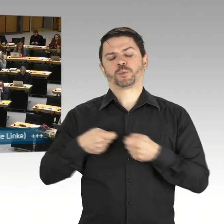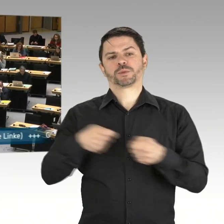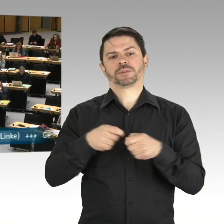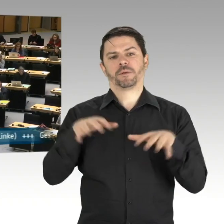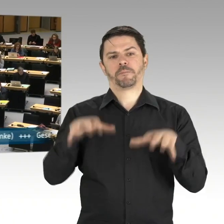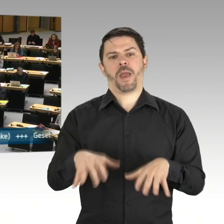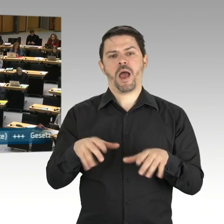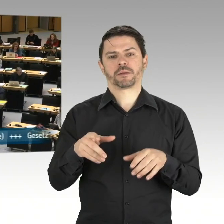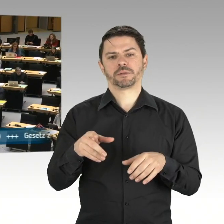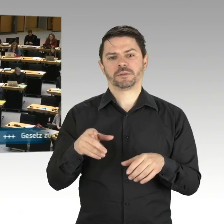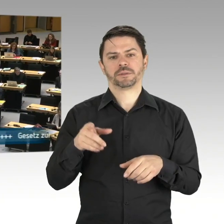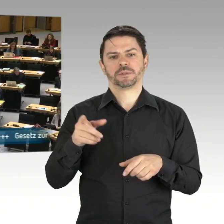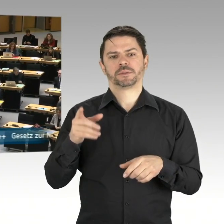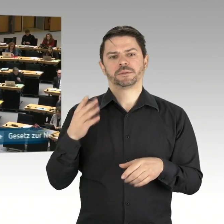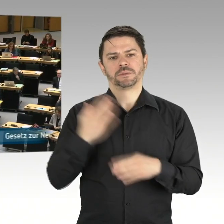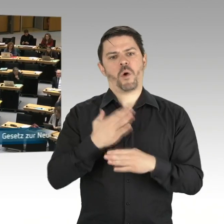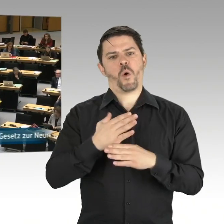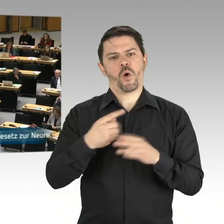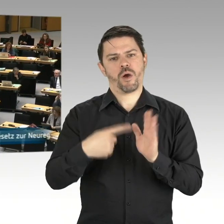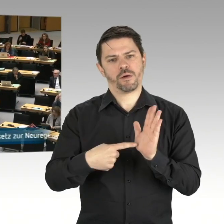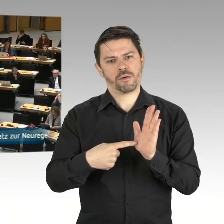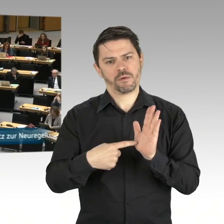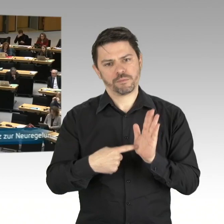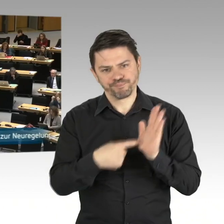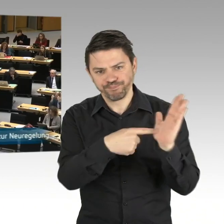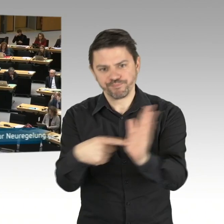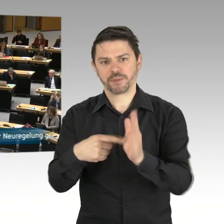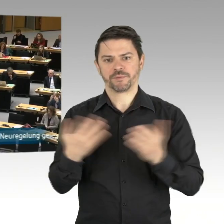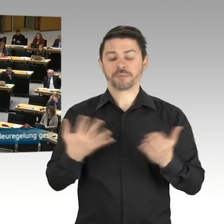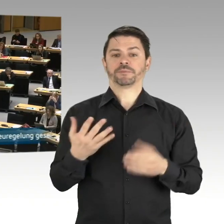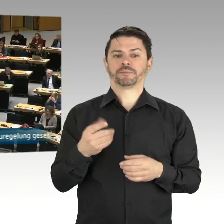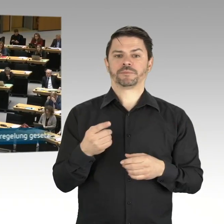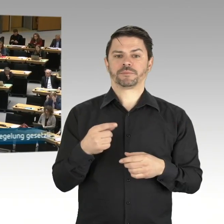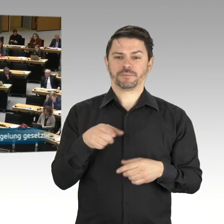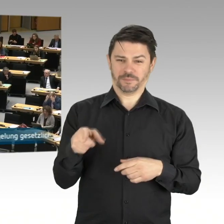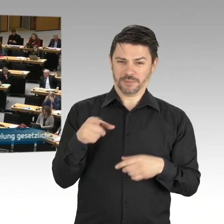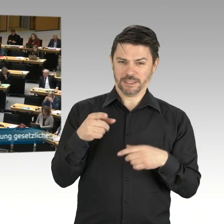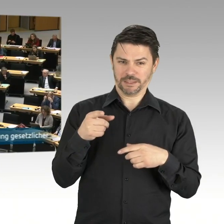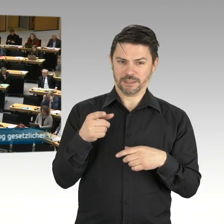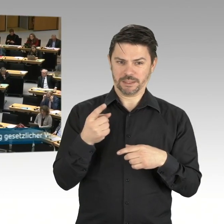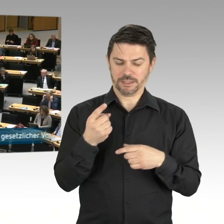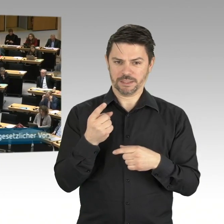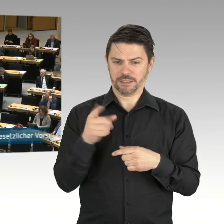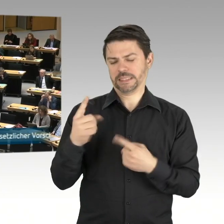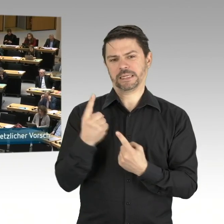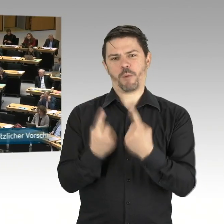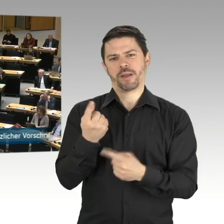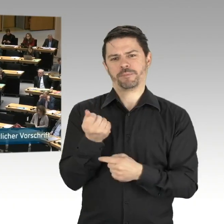in den Metropolen von 30 Prozent vorliegt. Das Empirica Forschungsinstitut sagt sogar,